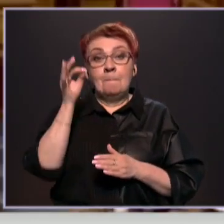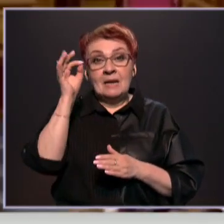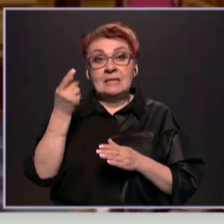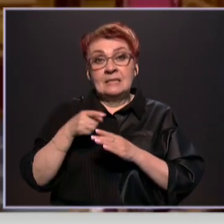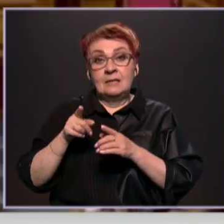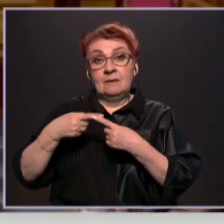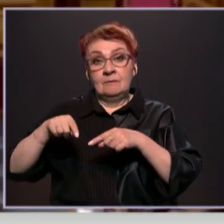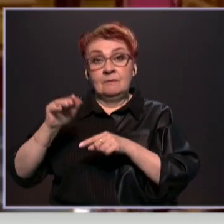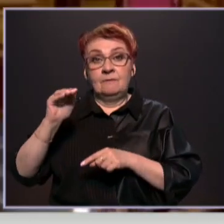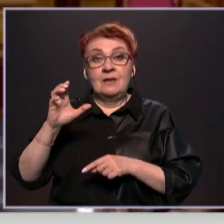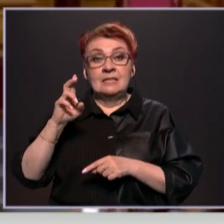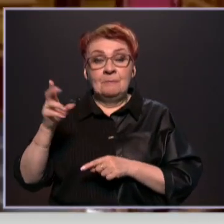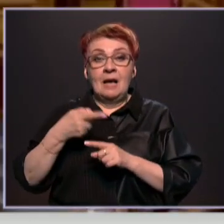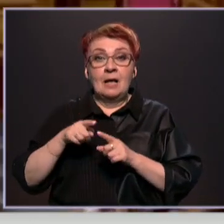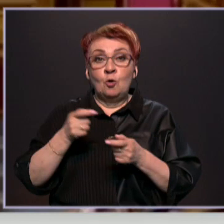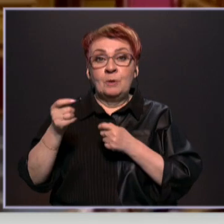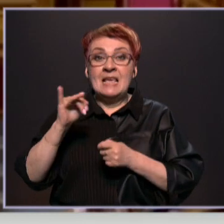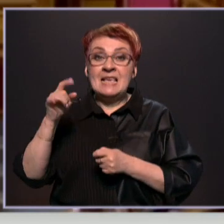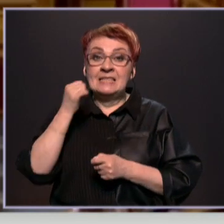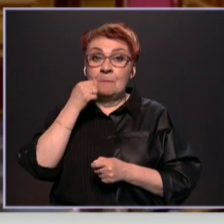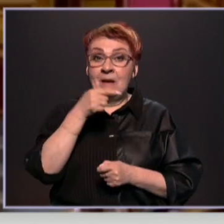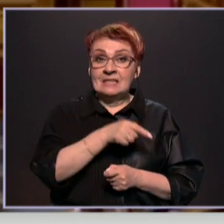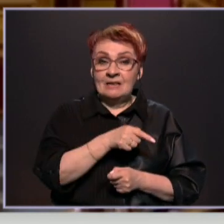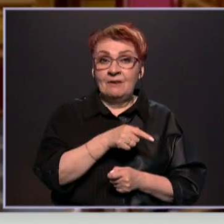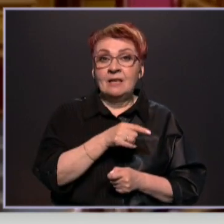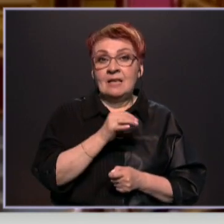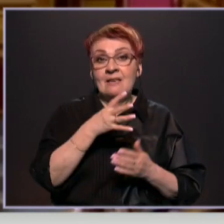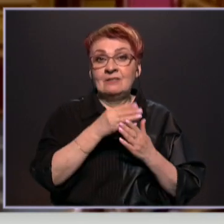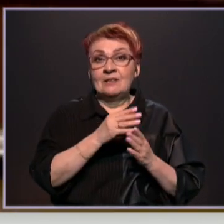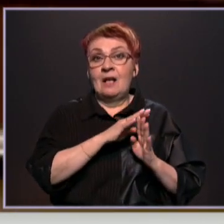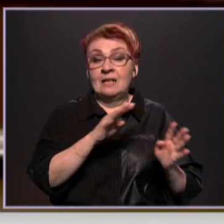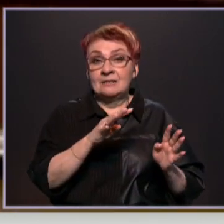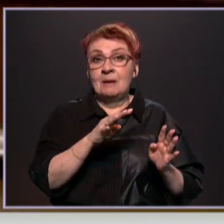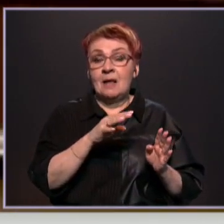ФСБ которая управляется из Москвы и держит в своих стенах коллаборантов украинское